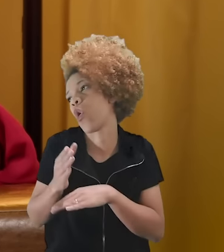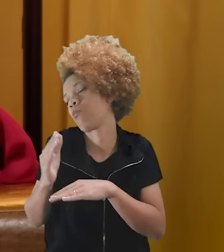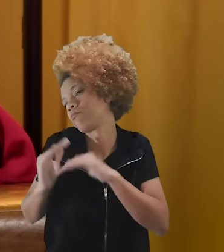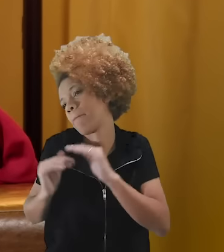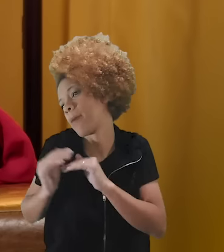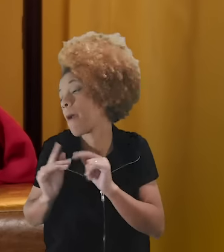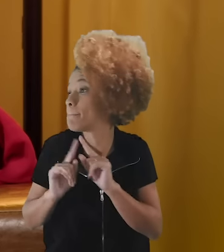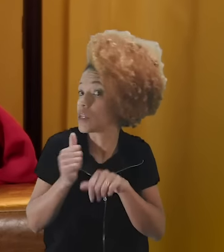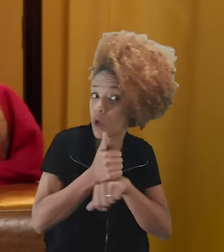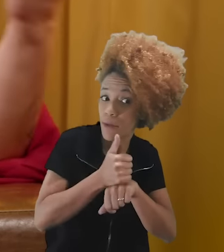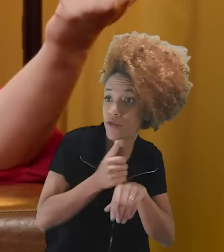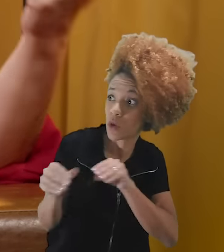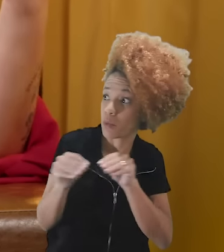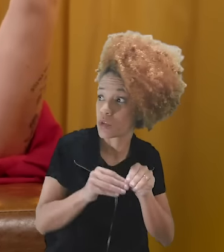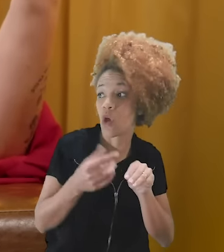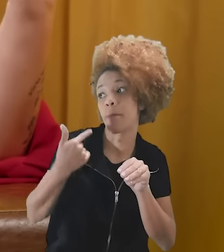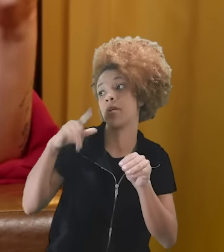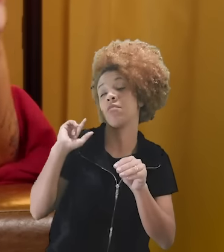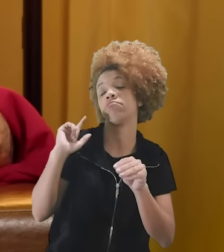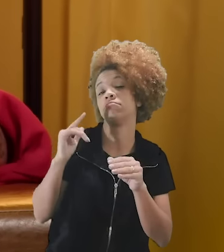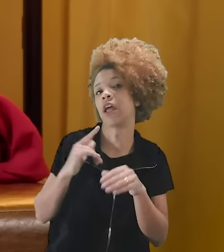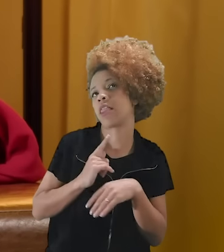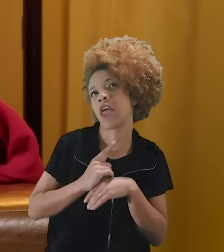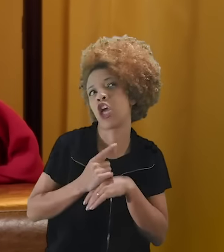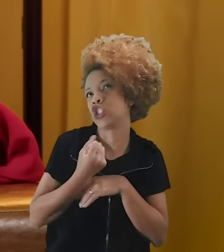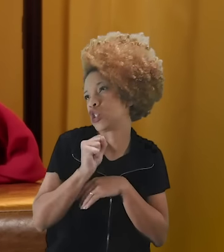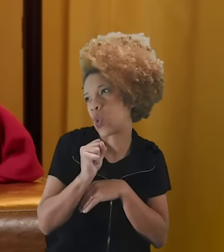passa a ser uma profissão porque Como Eu mencionei para você lá atrás é de papo de 8 a 10 horas de